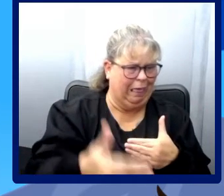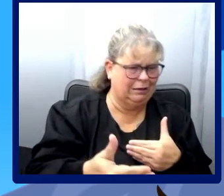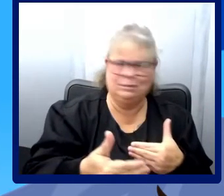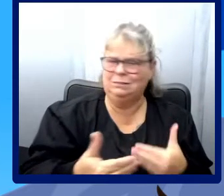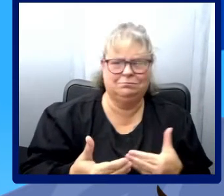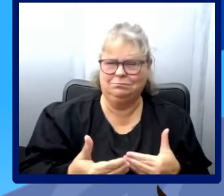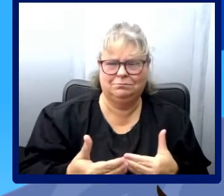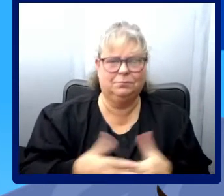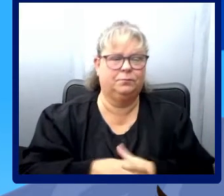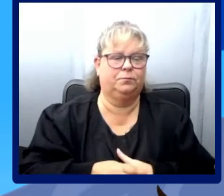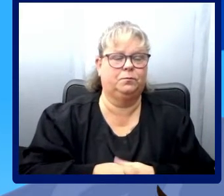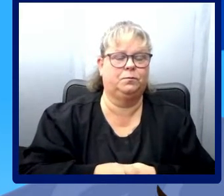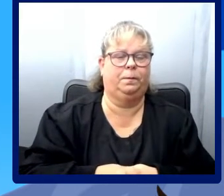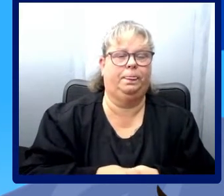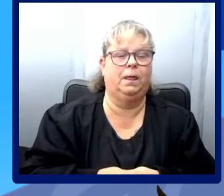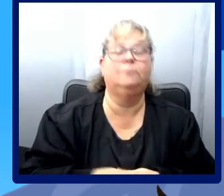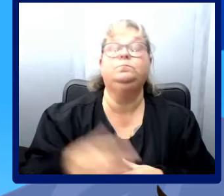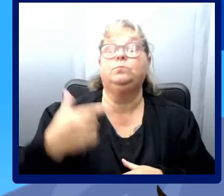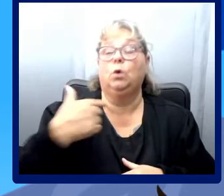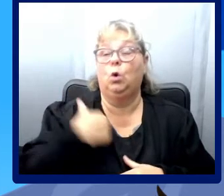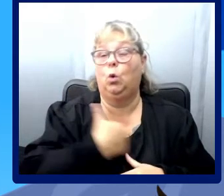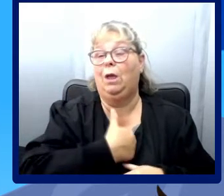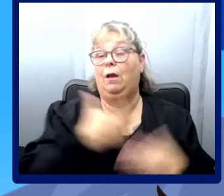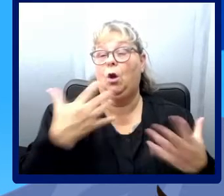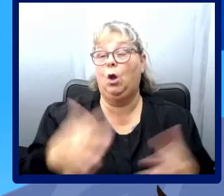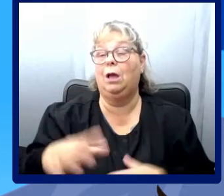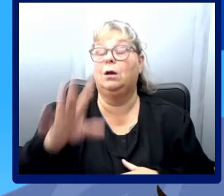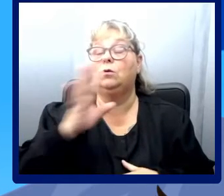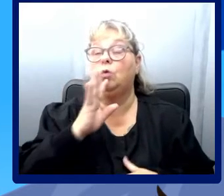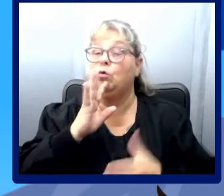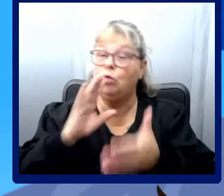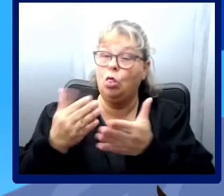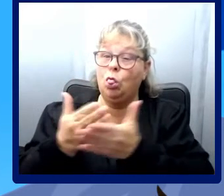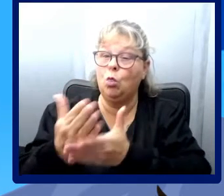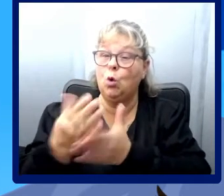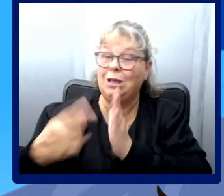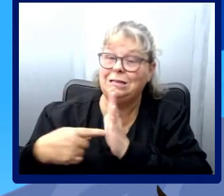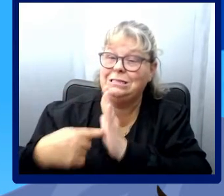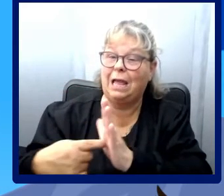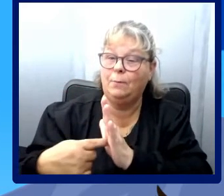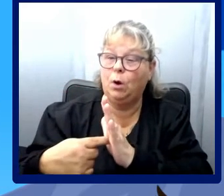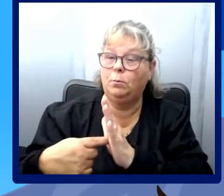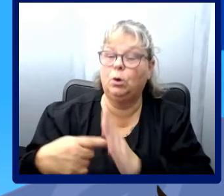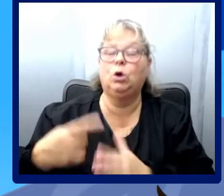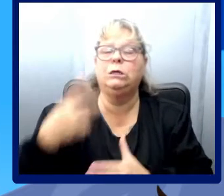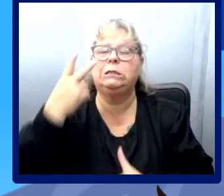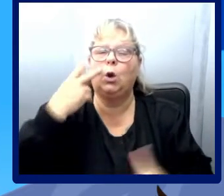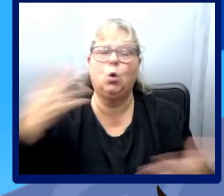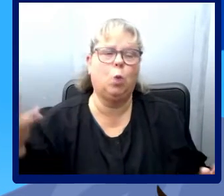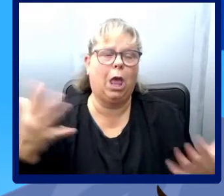Hablamos durante la demostración. DEMOSTRACIÓN Pero veamos lo que deben hacer a continuación. Siguientes Pasos